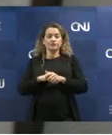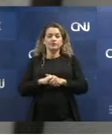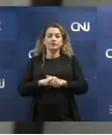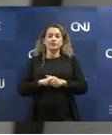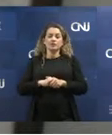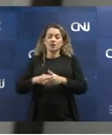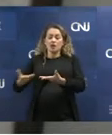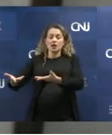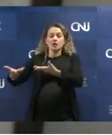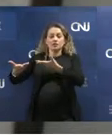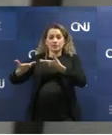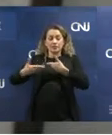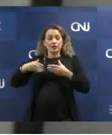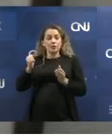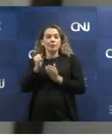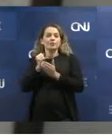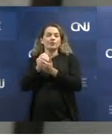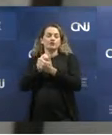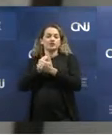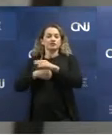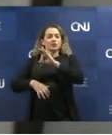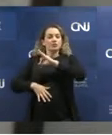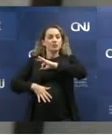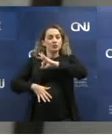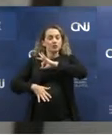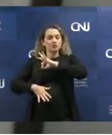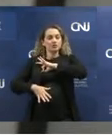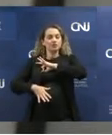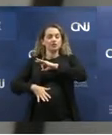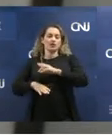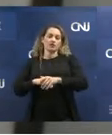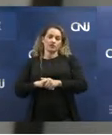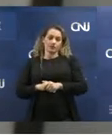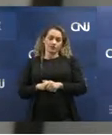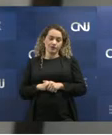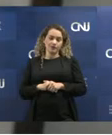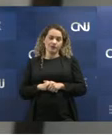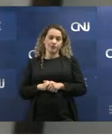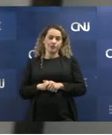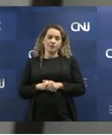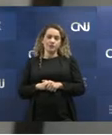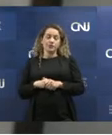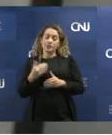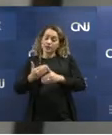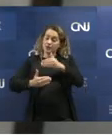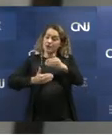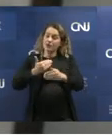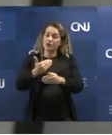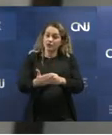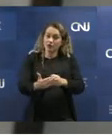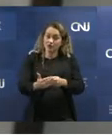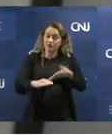recebido proteção policial armada e escolta armada. Em decorrência da atuação